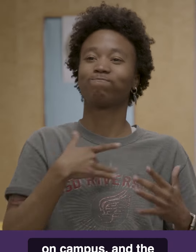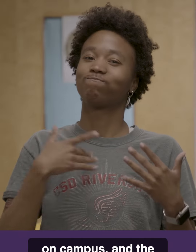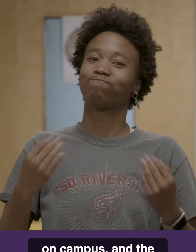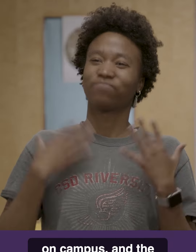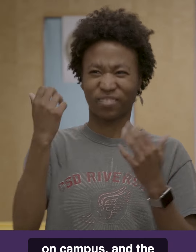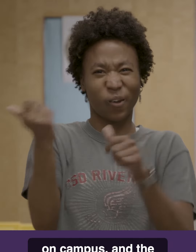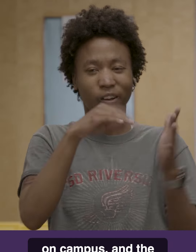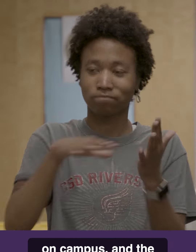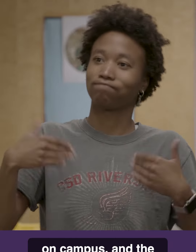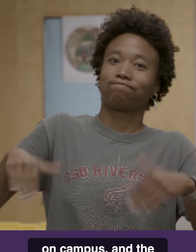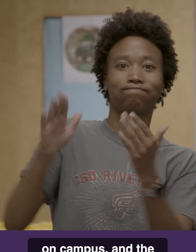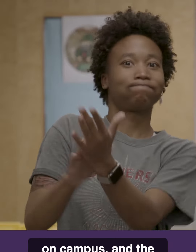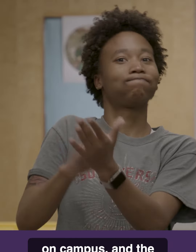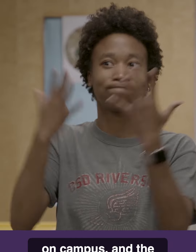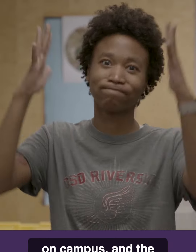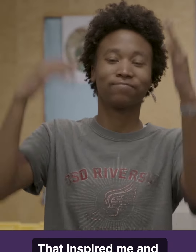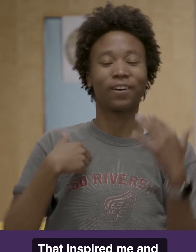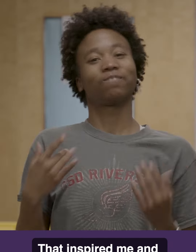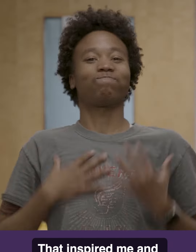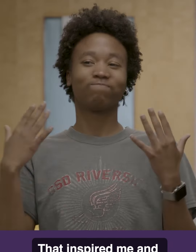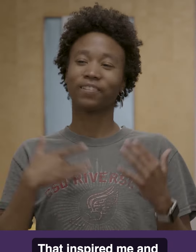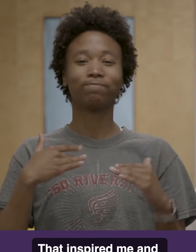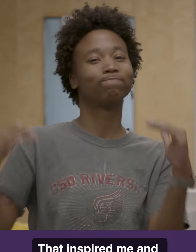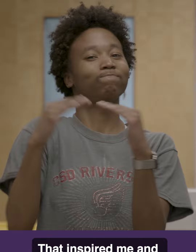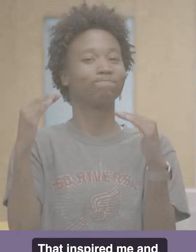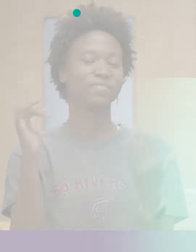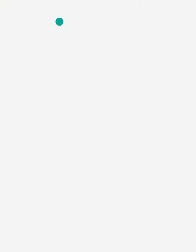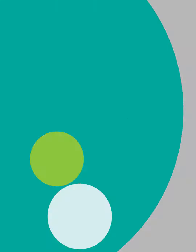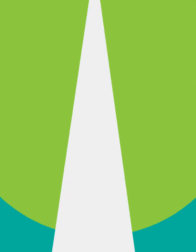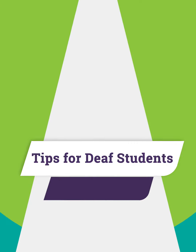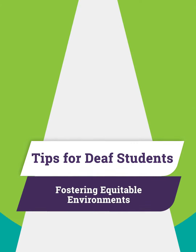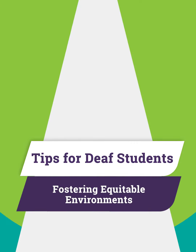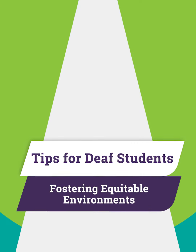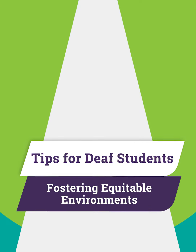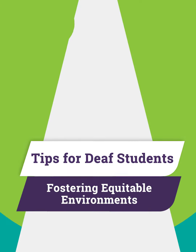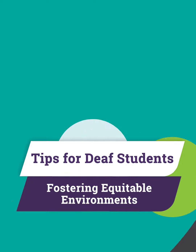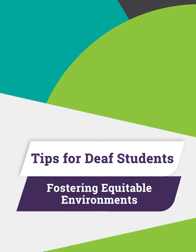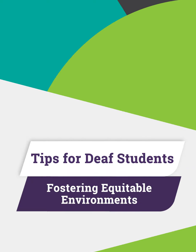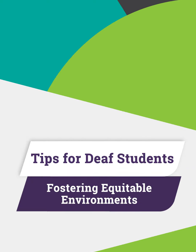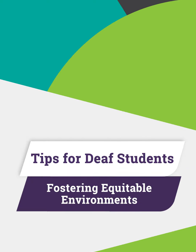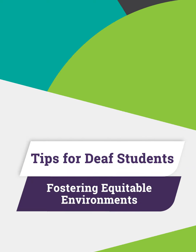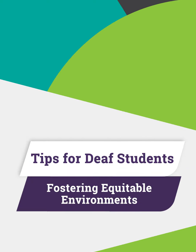y los demás estudiantes estuvieron de acuerdo. Eso me inspiró y me hizo sentir genial. CONSEJOS PARA ESTUDIANTES SORDOS FOMENTO DE ENTORNOS EQUITATIVOS